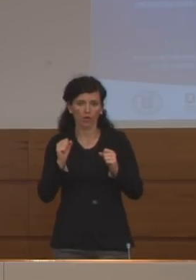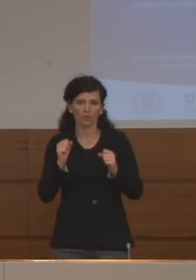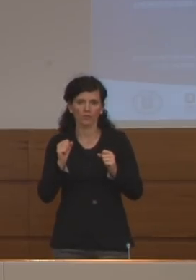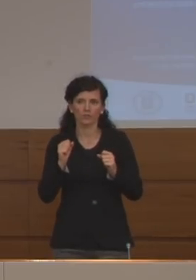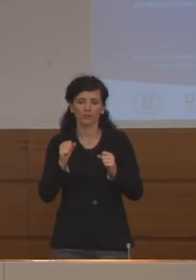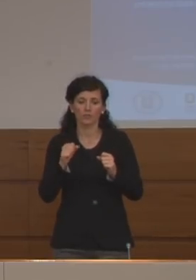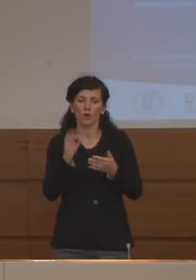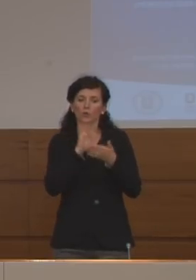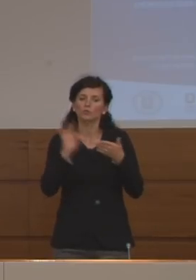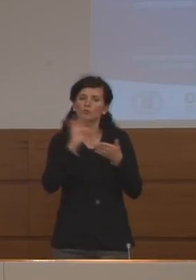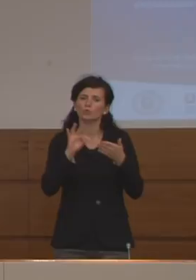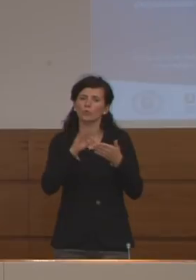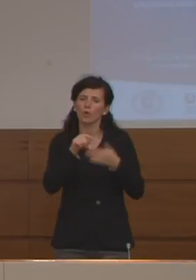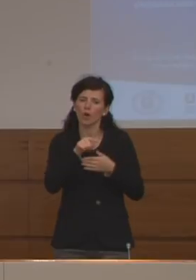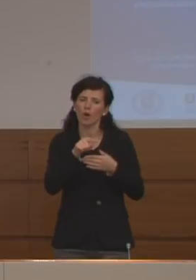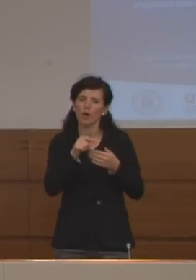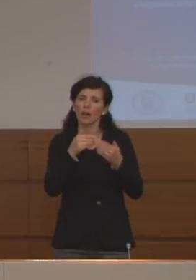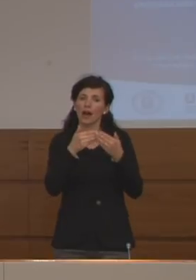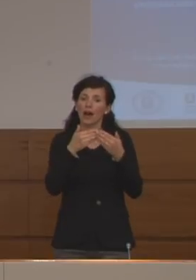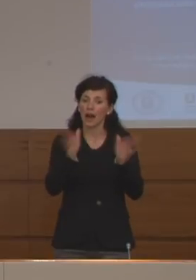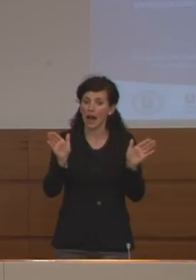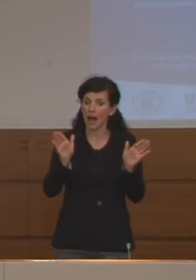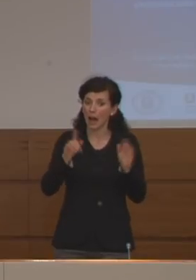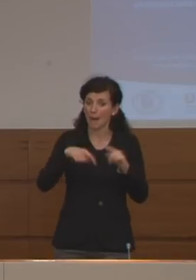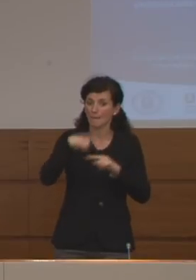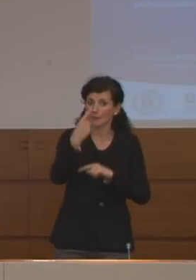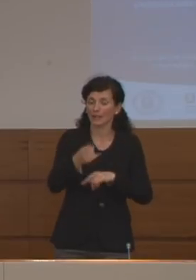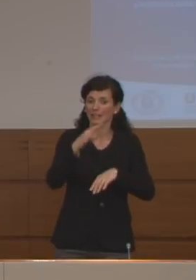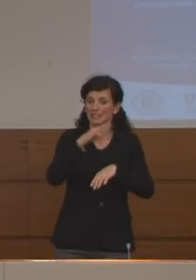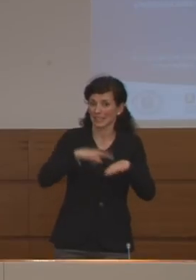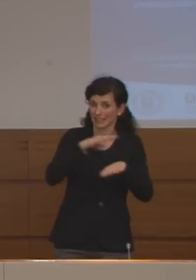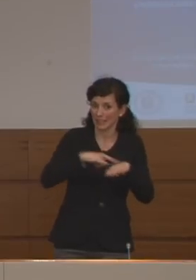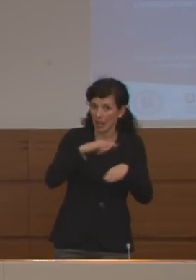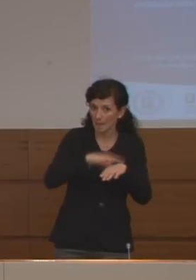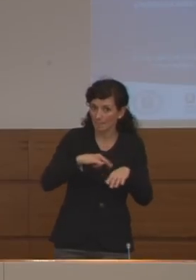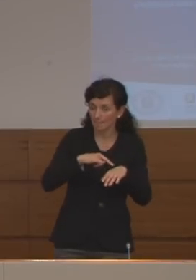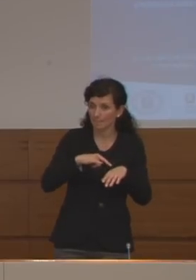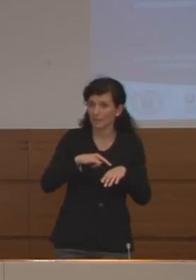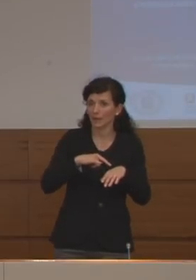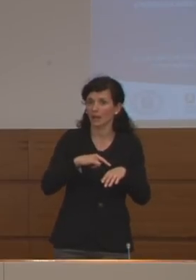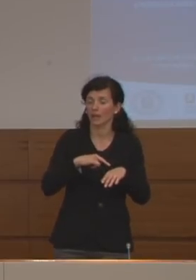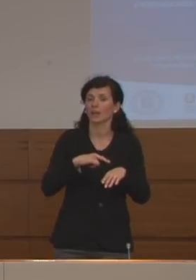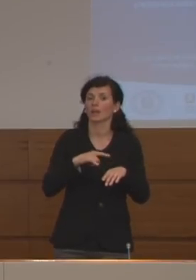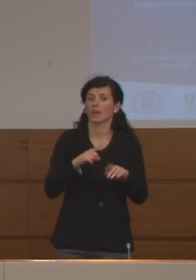riaprire queste strutture a settembre oppure se c'è qualcosa che ci sfugge che